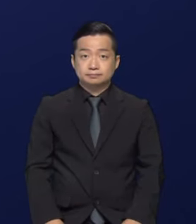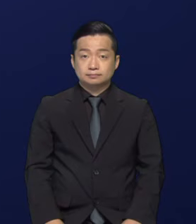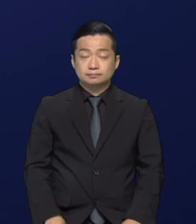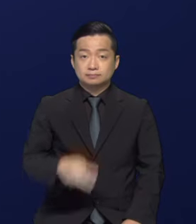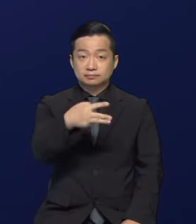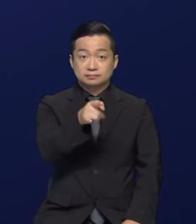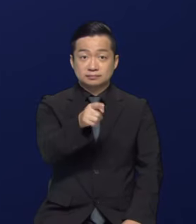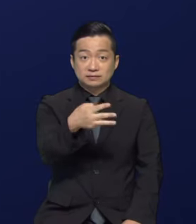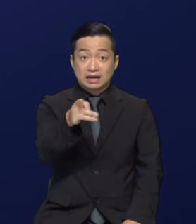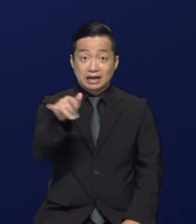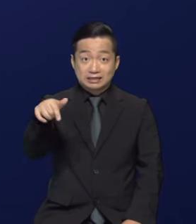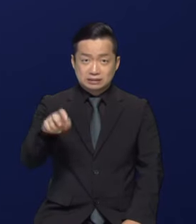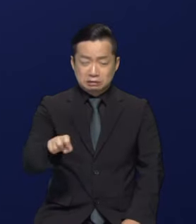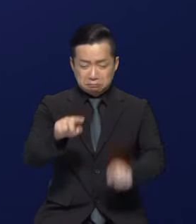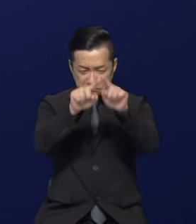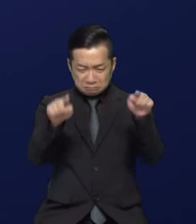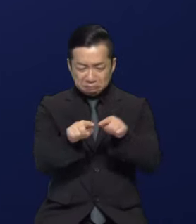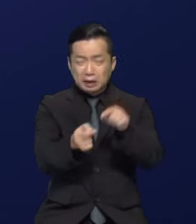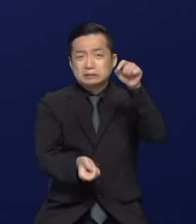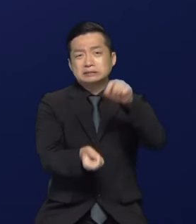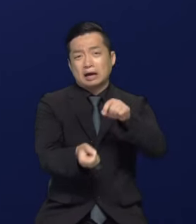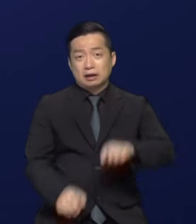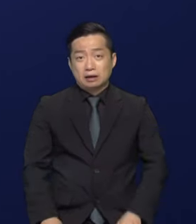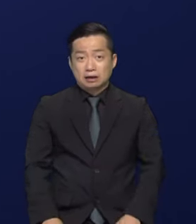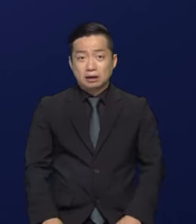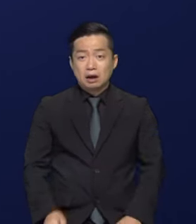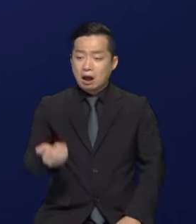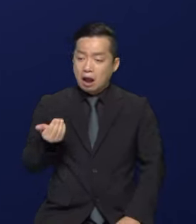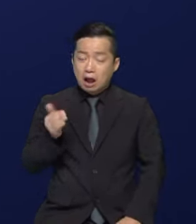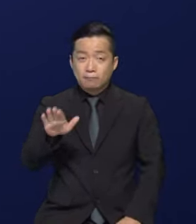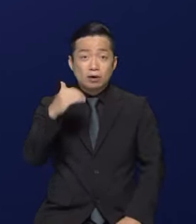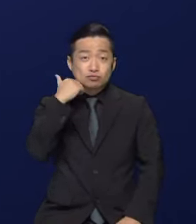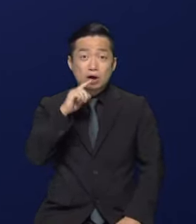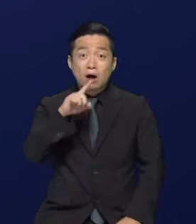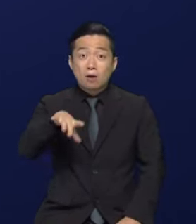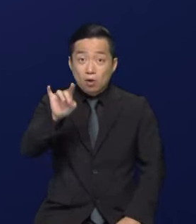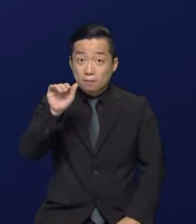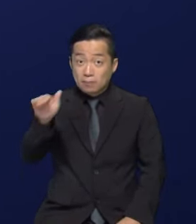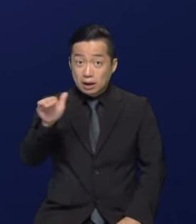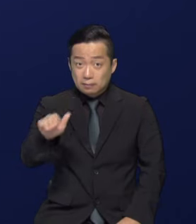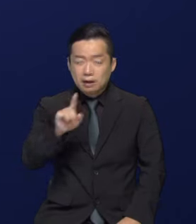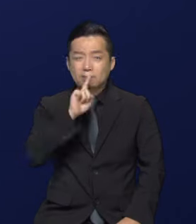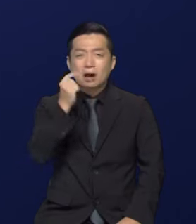그러면서도 텔레그램 화면이 한 페이지에 불과했고 앞뒤 내용이나 누가 먼저 말을 걸었는지 등을 확인할 수 없었다고 설명했습니다.